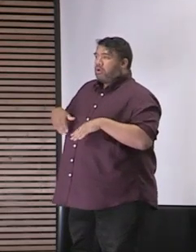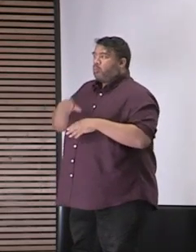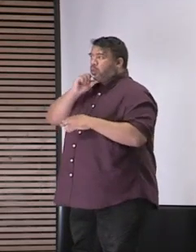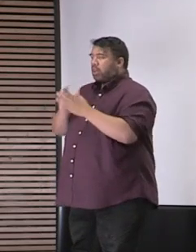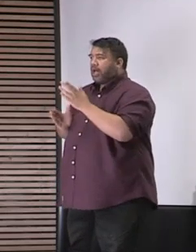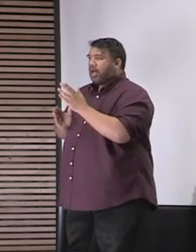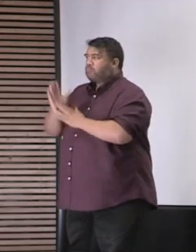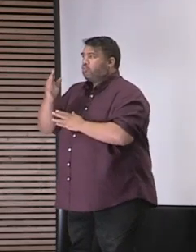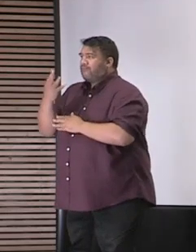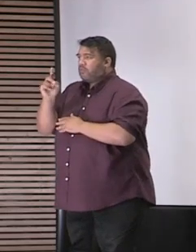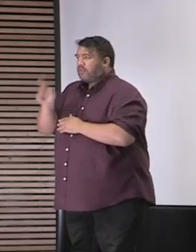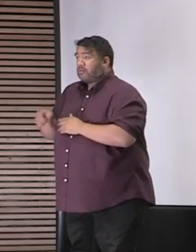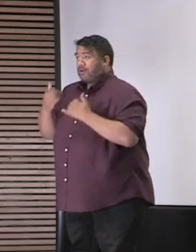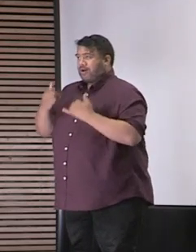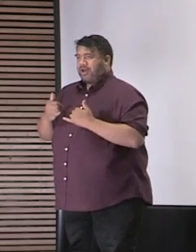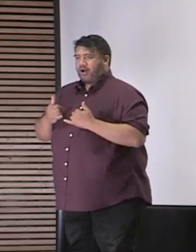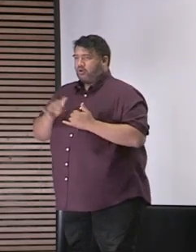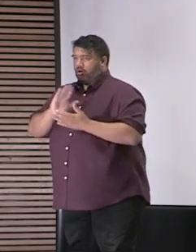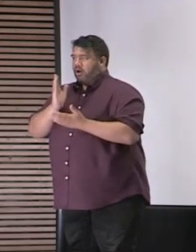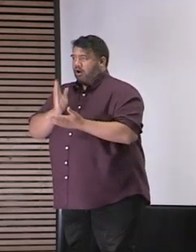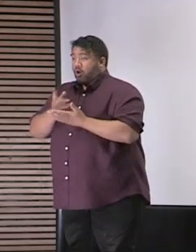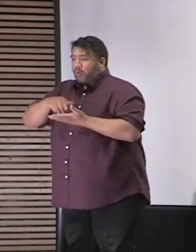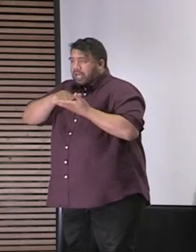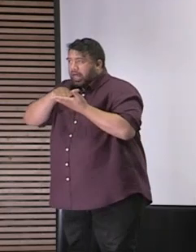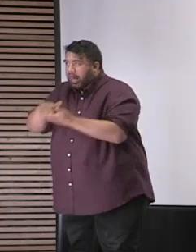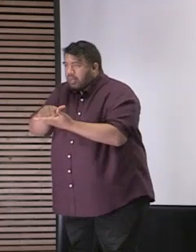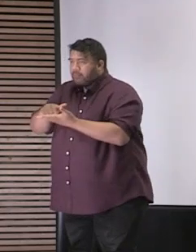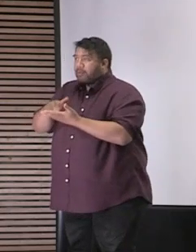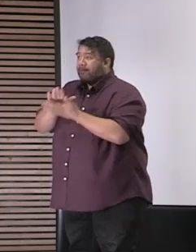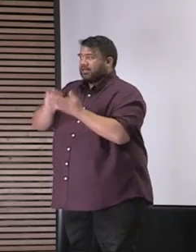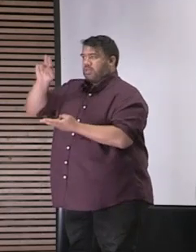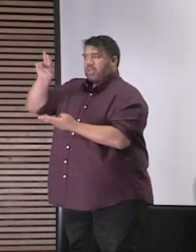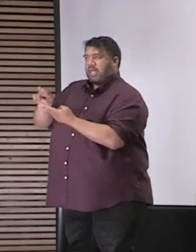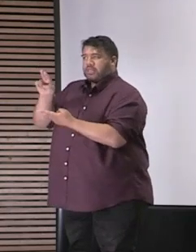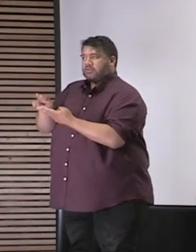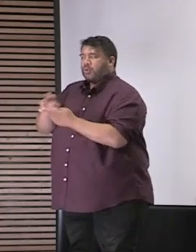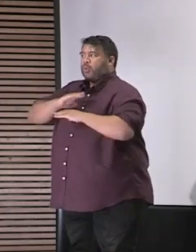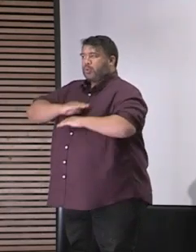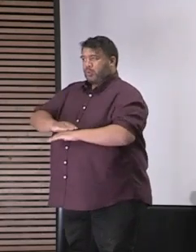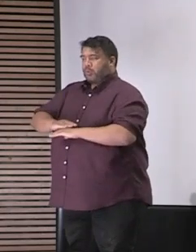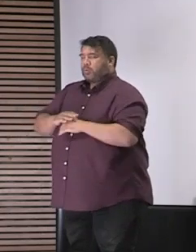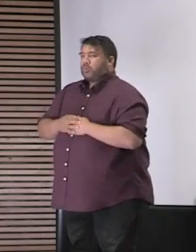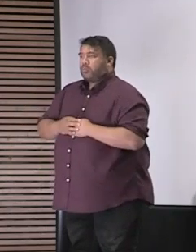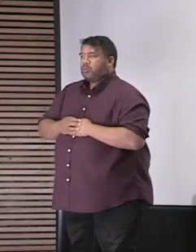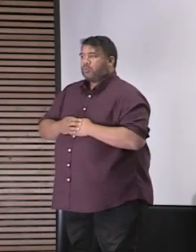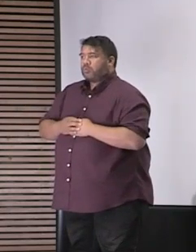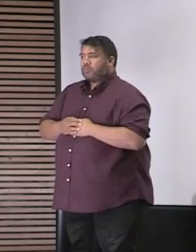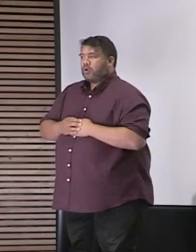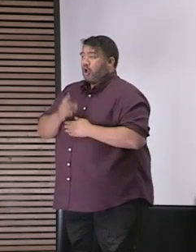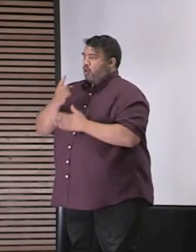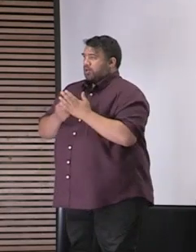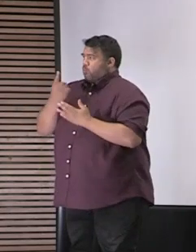predecir los números de Nueva